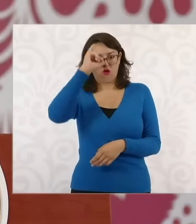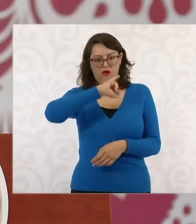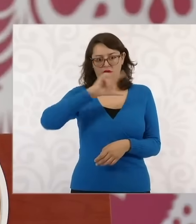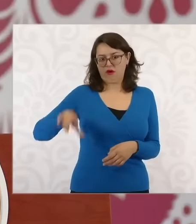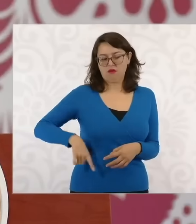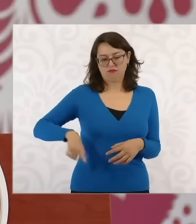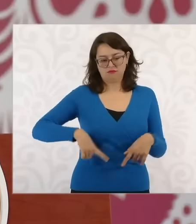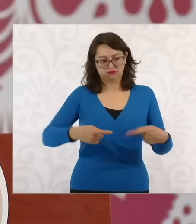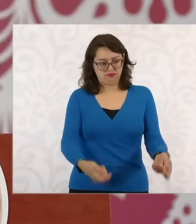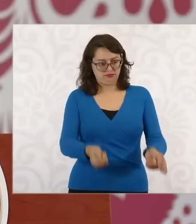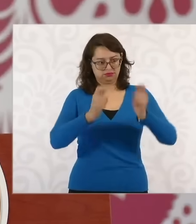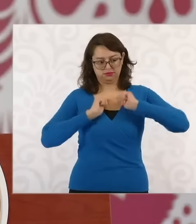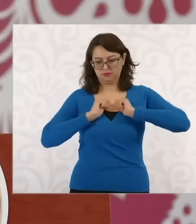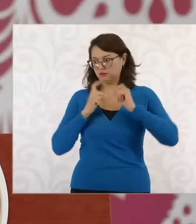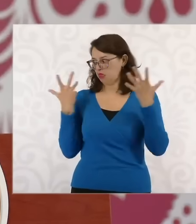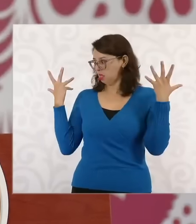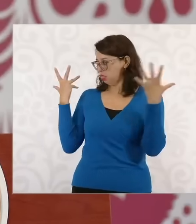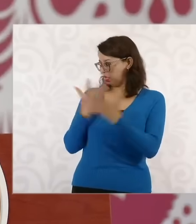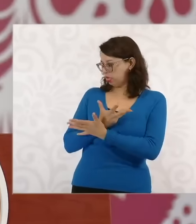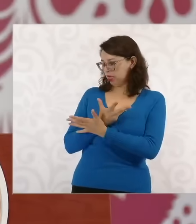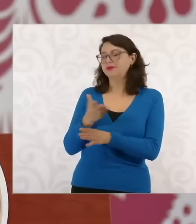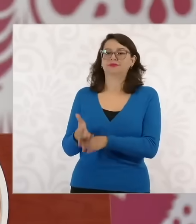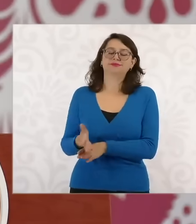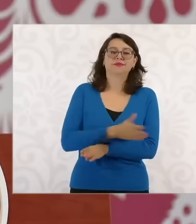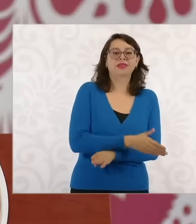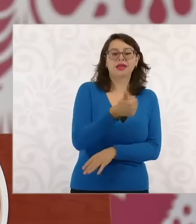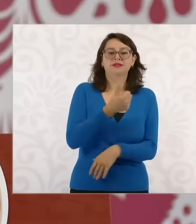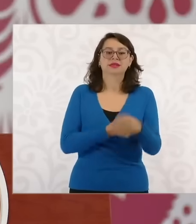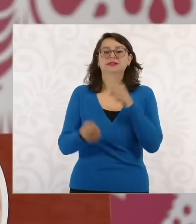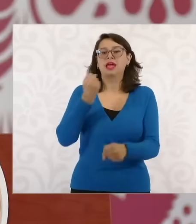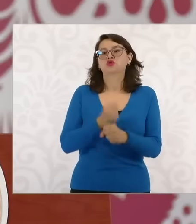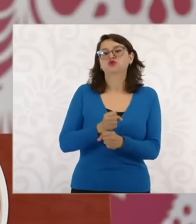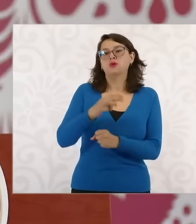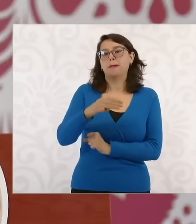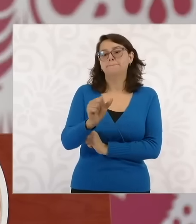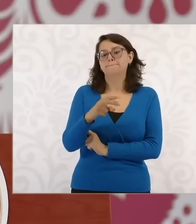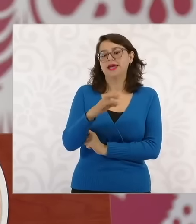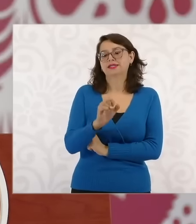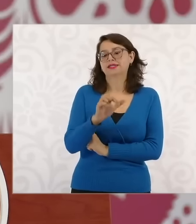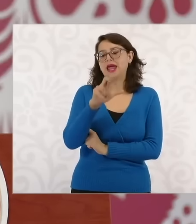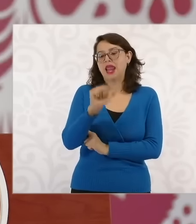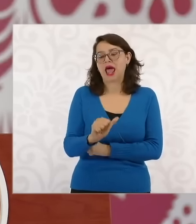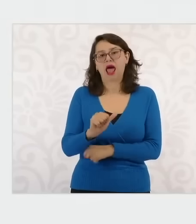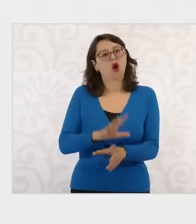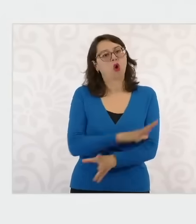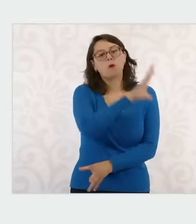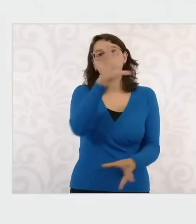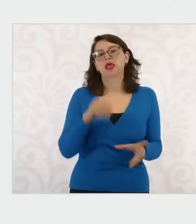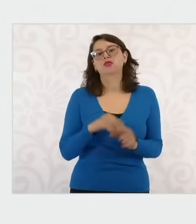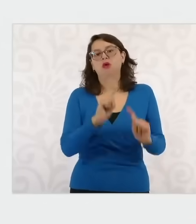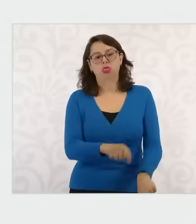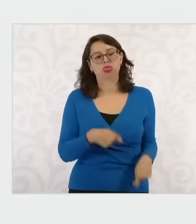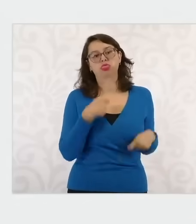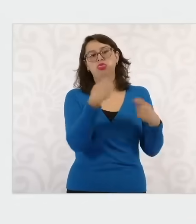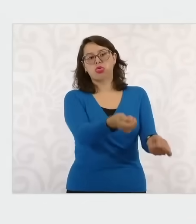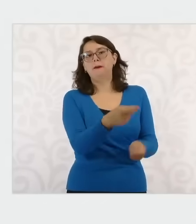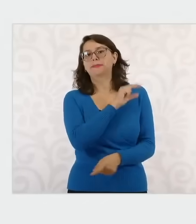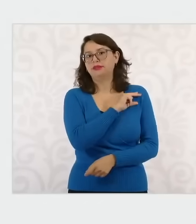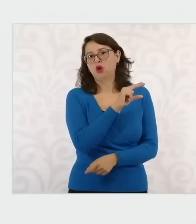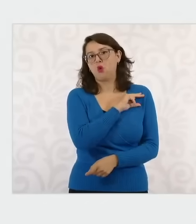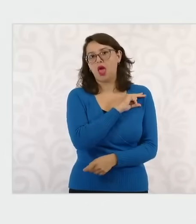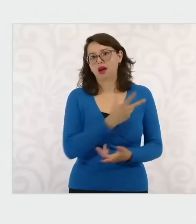con Mancera que había estado, se contrataba todo y hasta la farmacia estaba concesionada. Entonces,